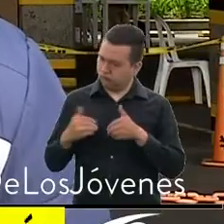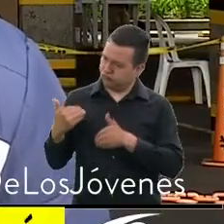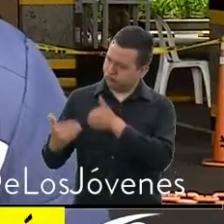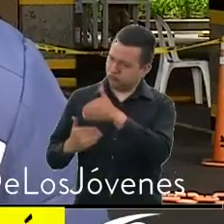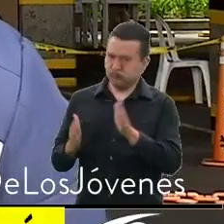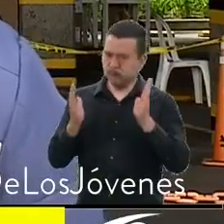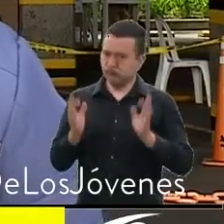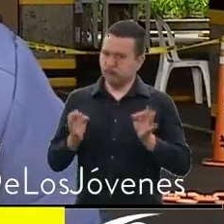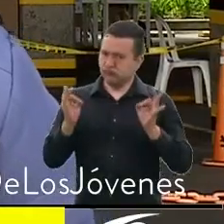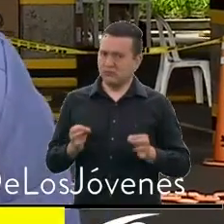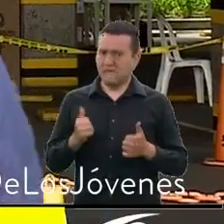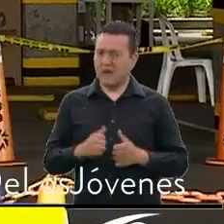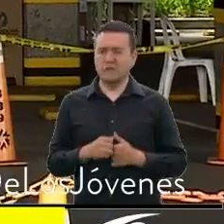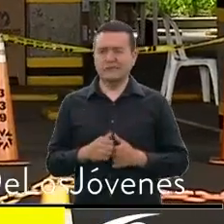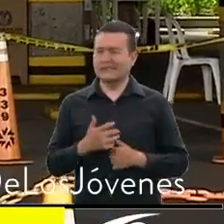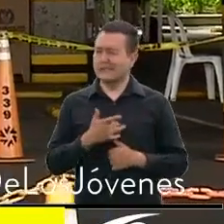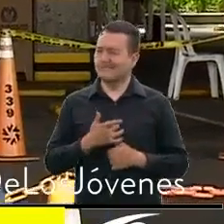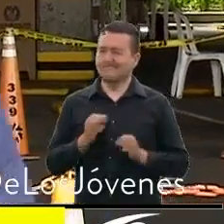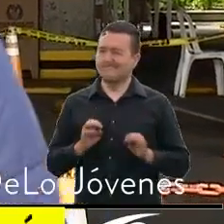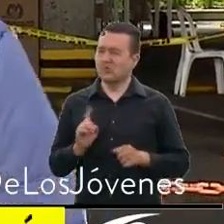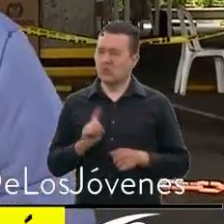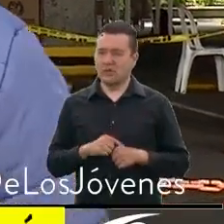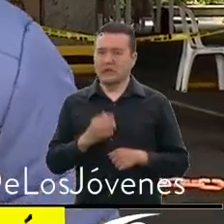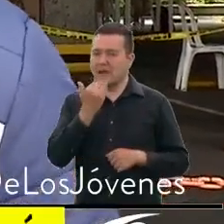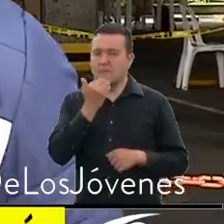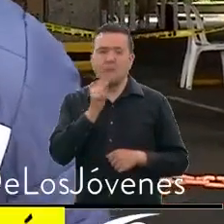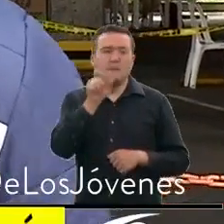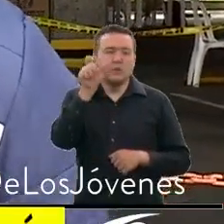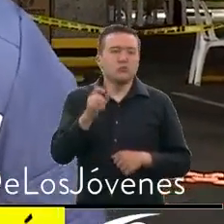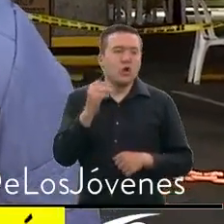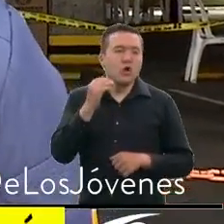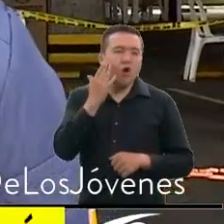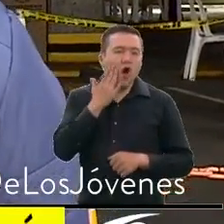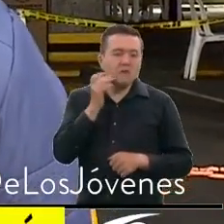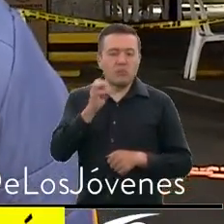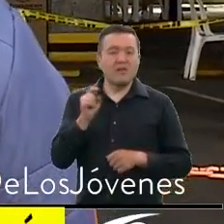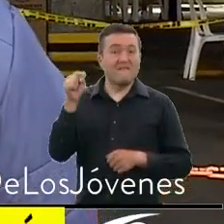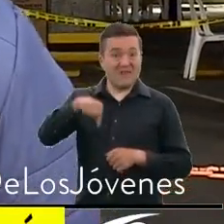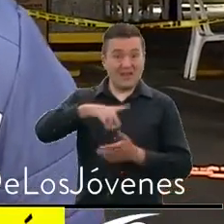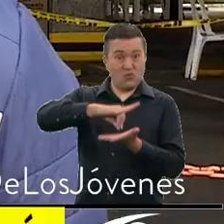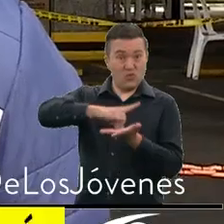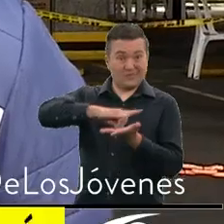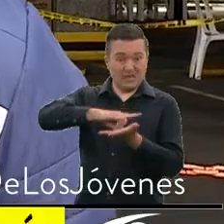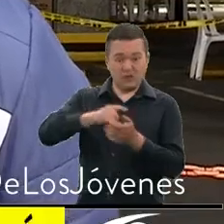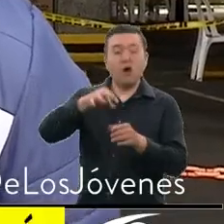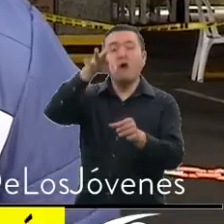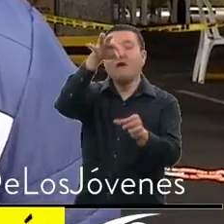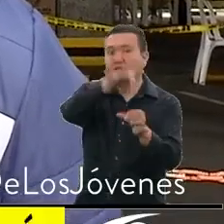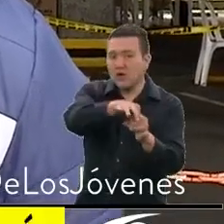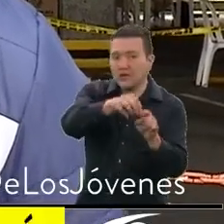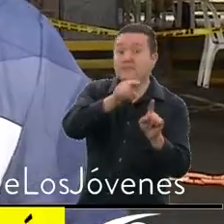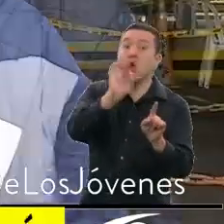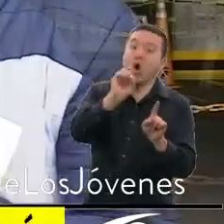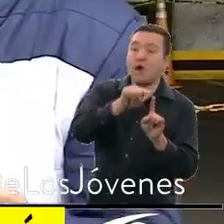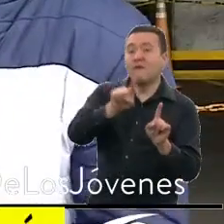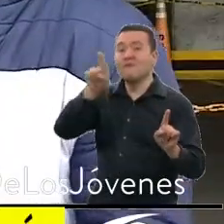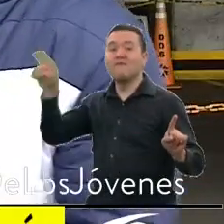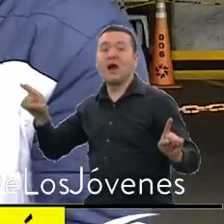sea verídico. )) cómo candidato me siento sin ninguna garantía para estas